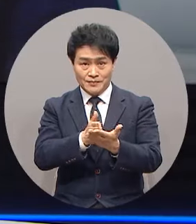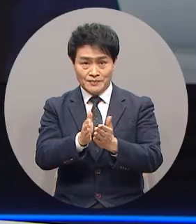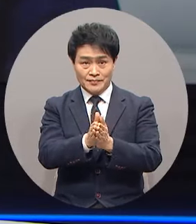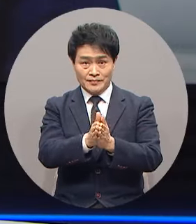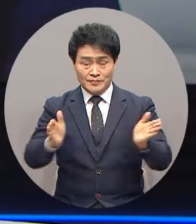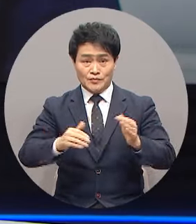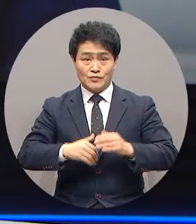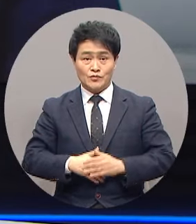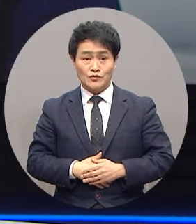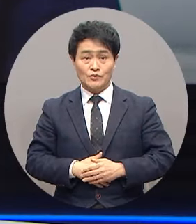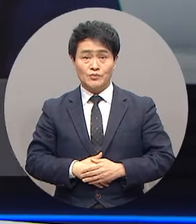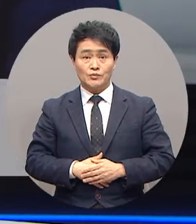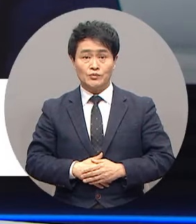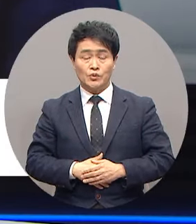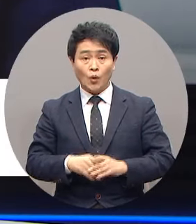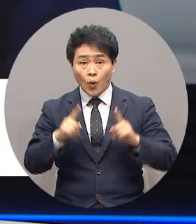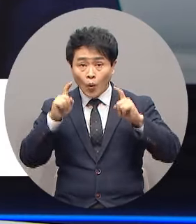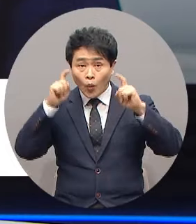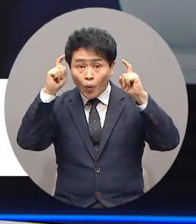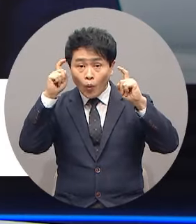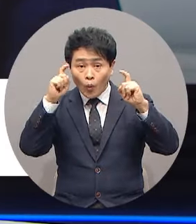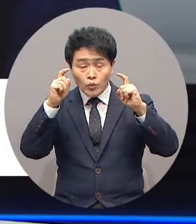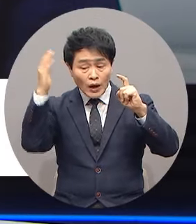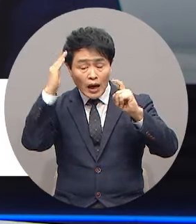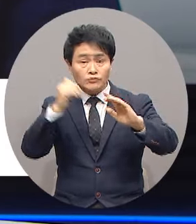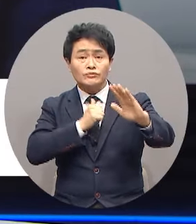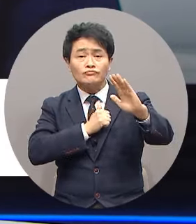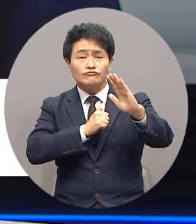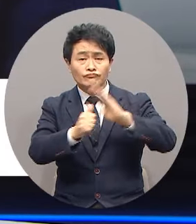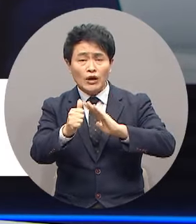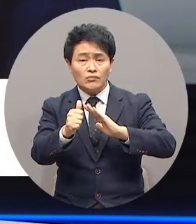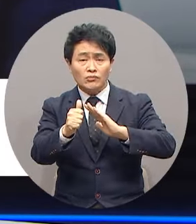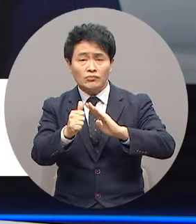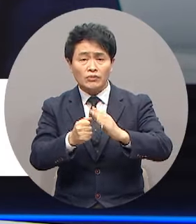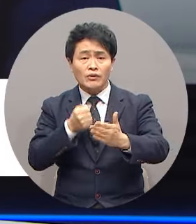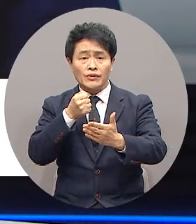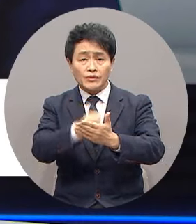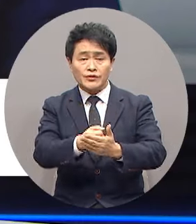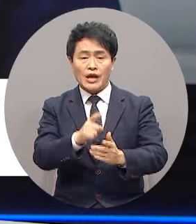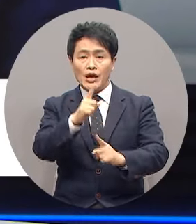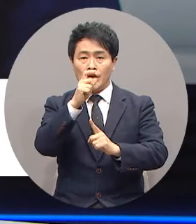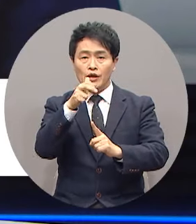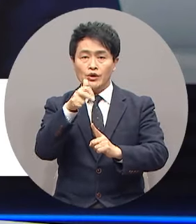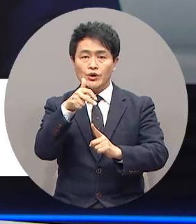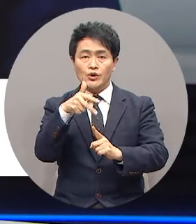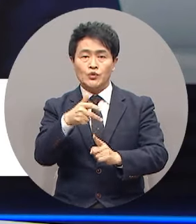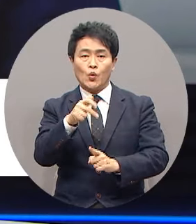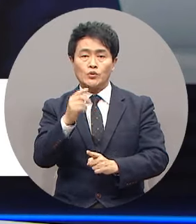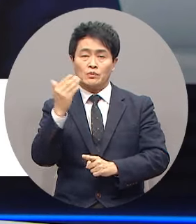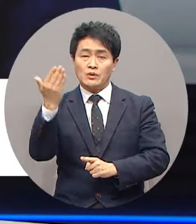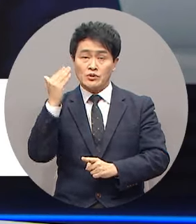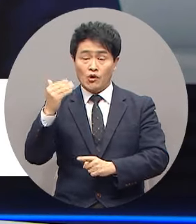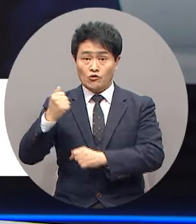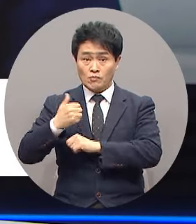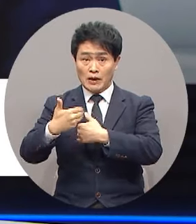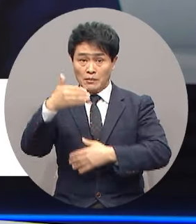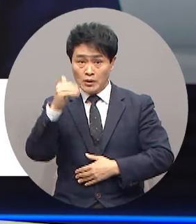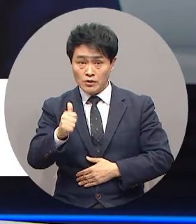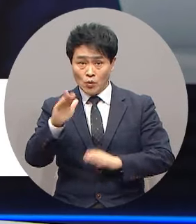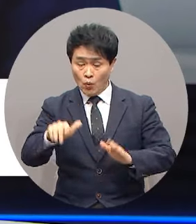3월 8일 금요일 MBC 정오 뉴스입니다. 주 호주대사로 부임 예정인 이종섭 전 국방부 장관이 오늘 오후로 예정됐던